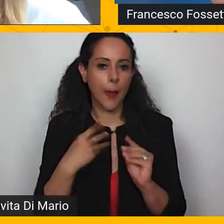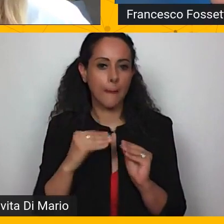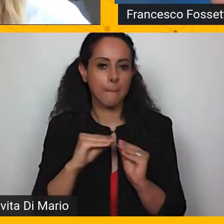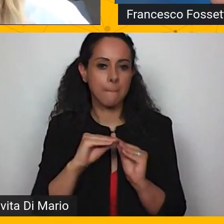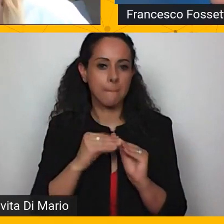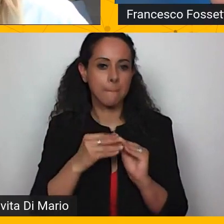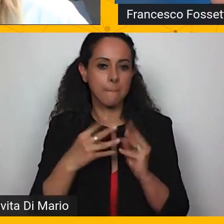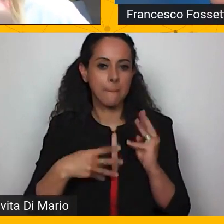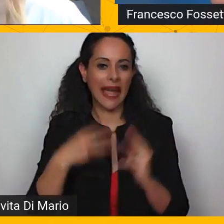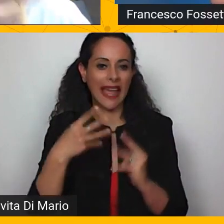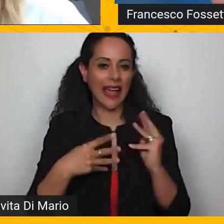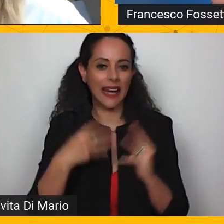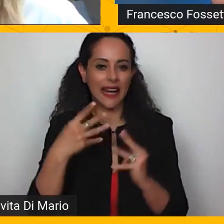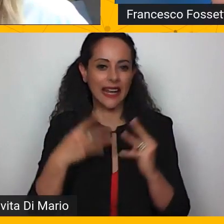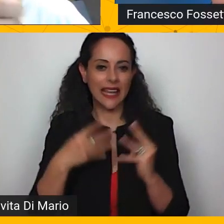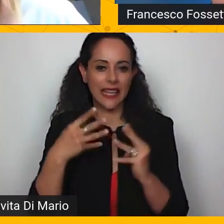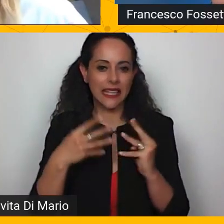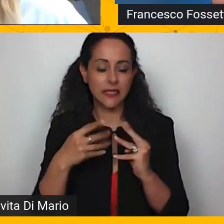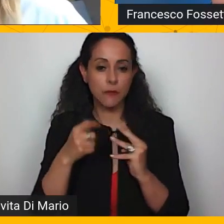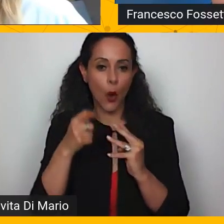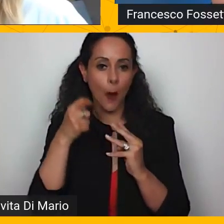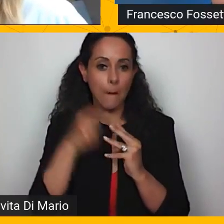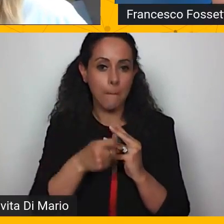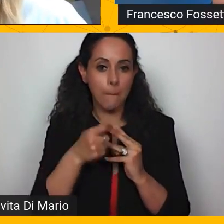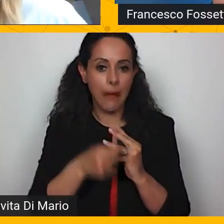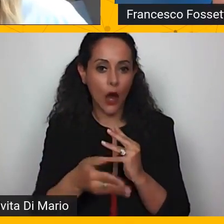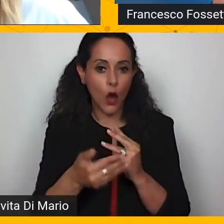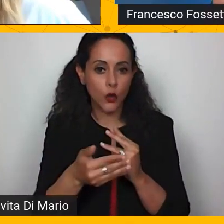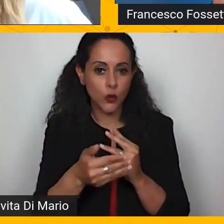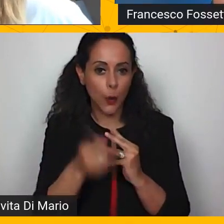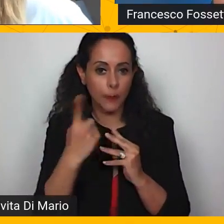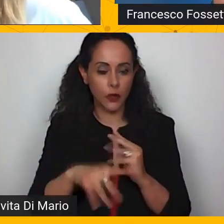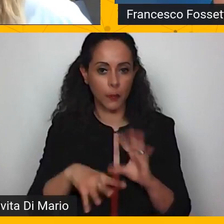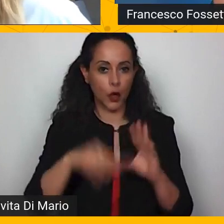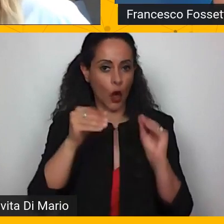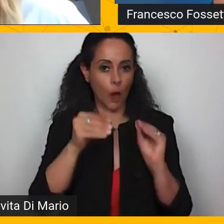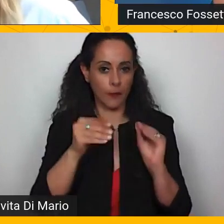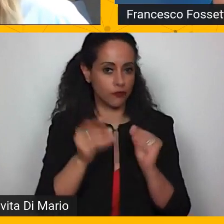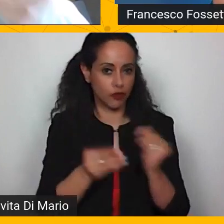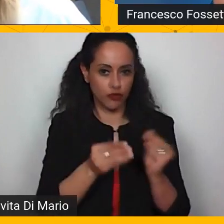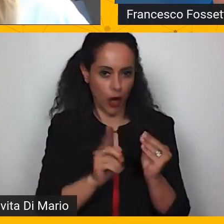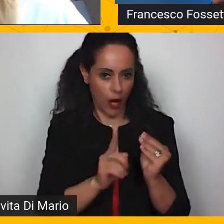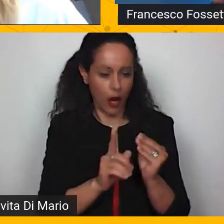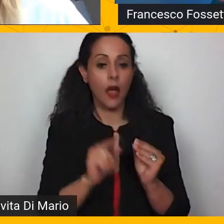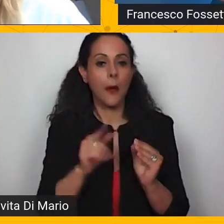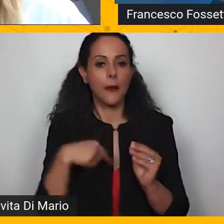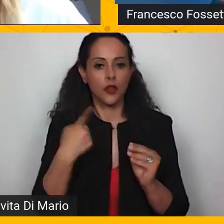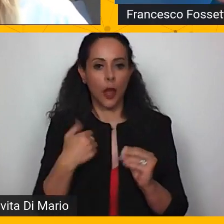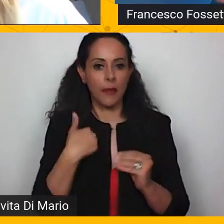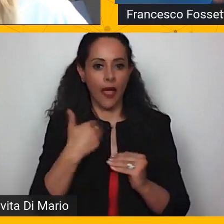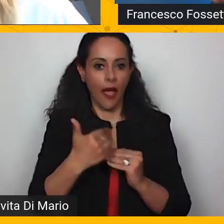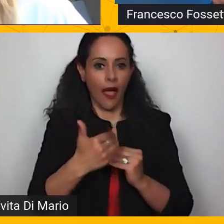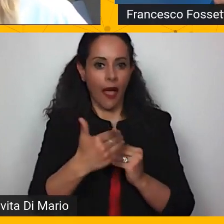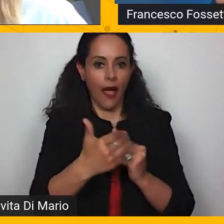meccanismi meno tradizionali del pago subito per iniziare a giocare ma che ti permettono di